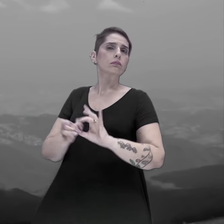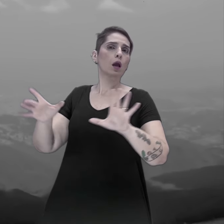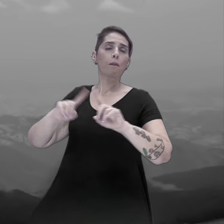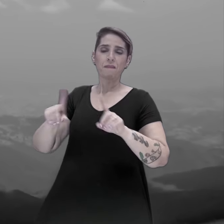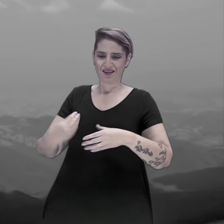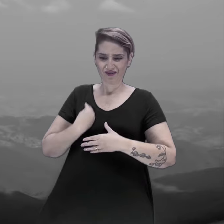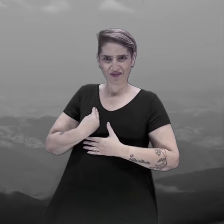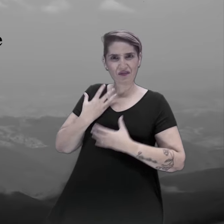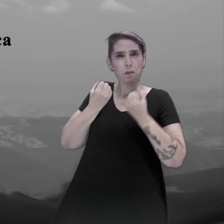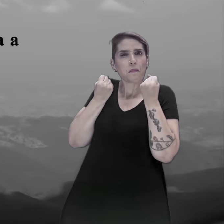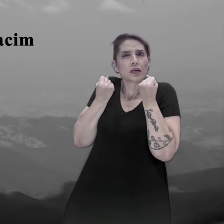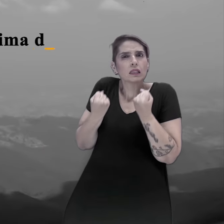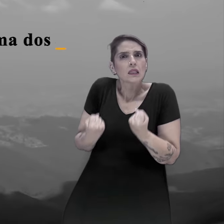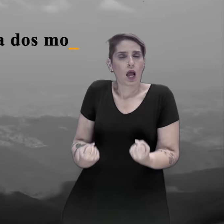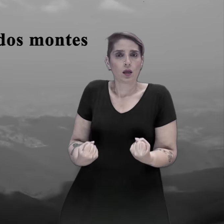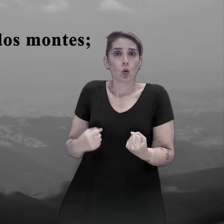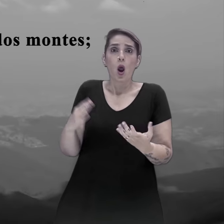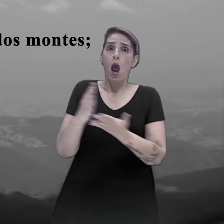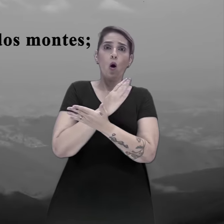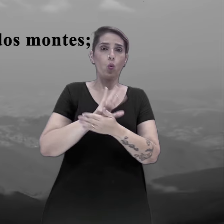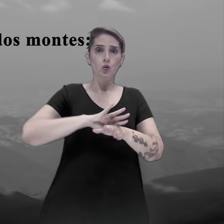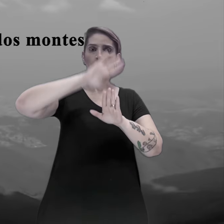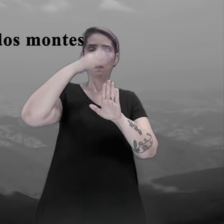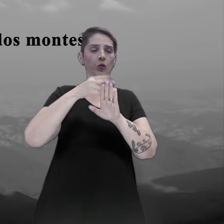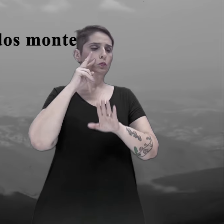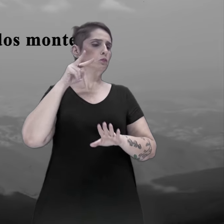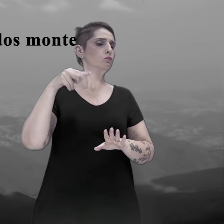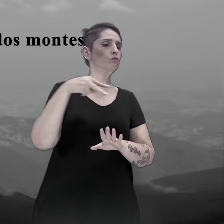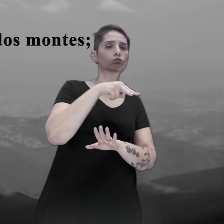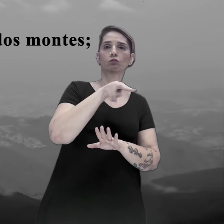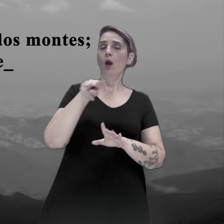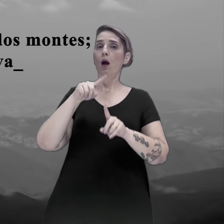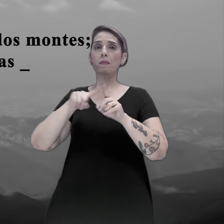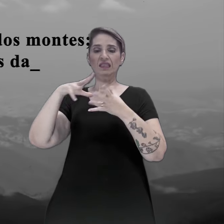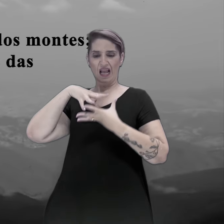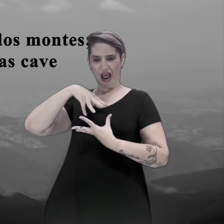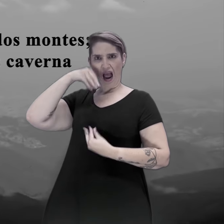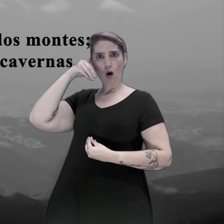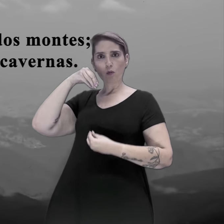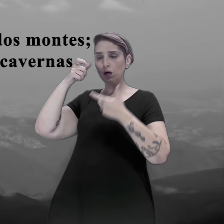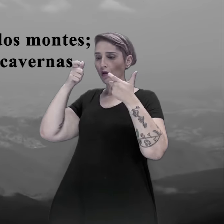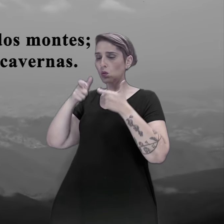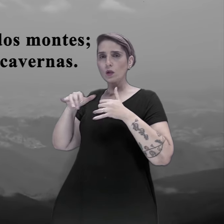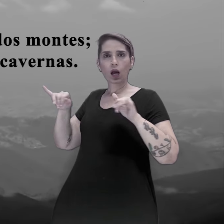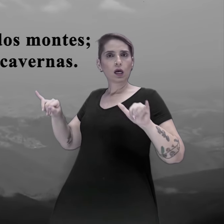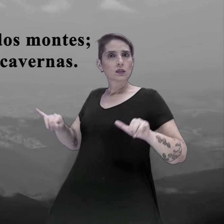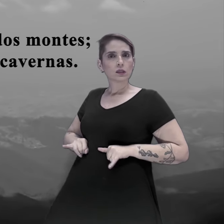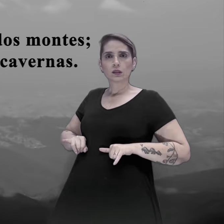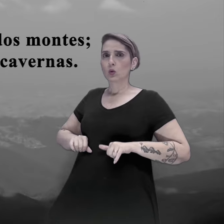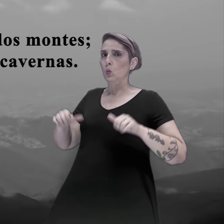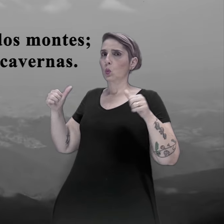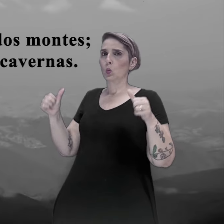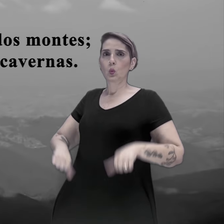Muitos levantam a cabeça acima dos montes; mas sua alma jaz nas trevas das cavernas.